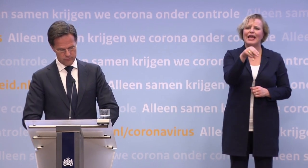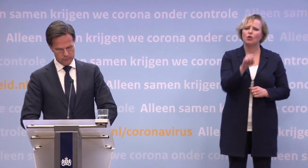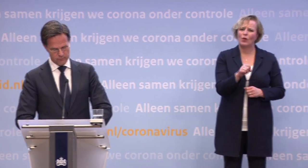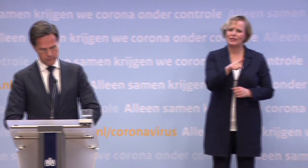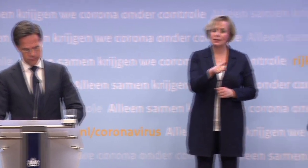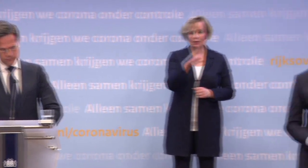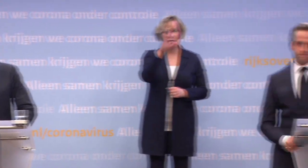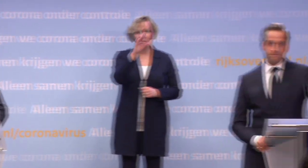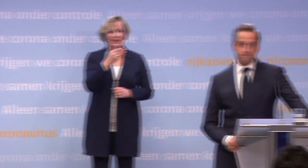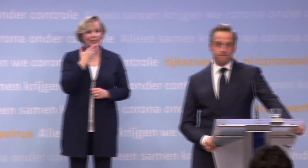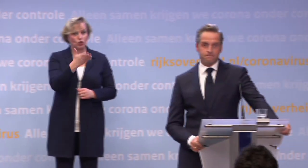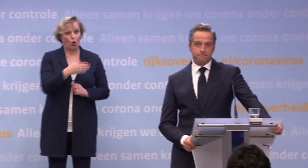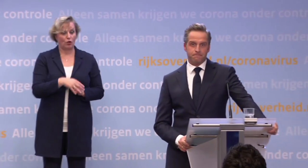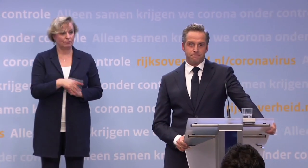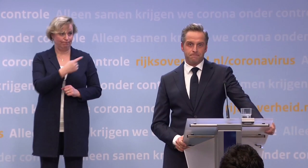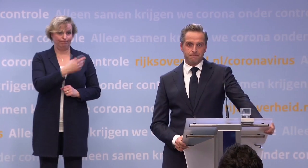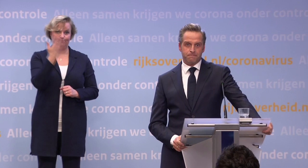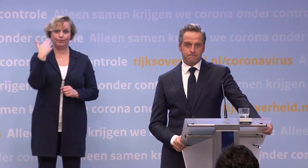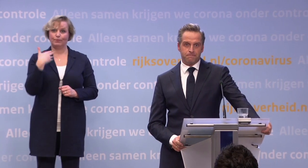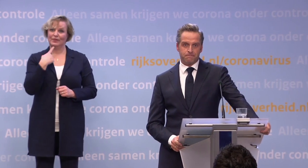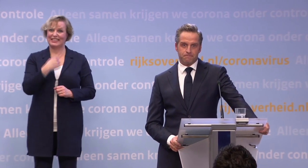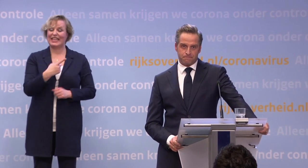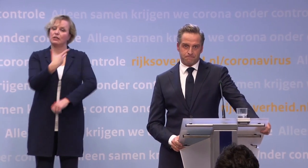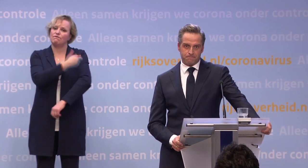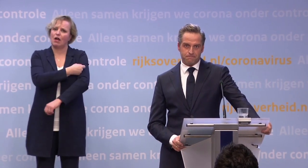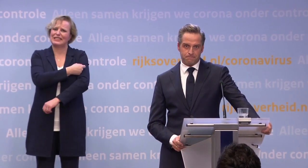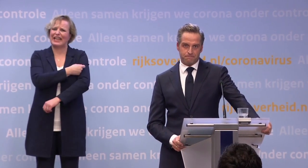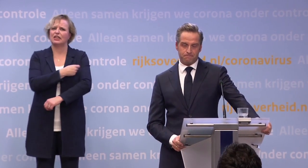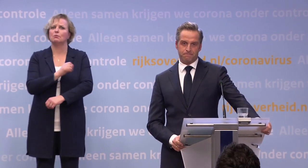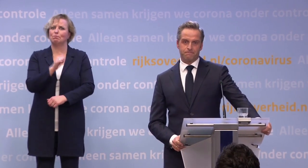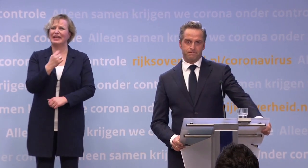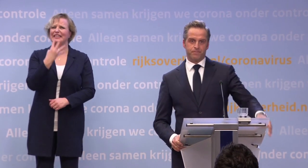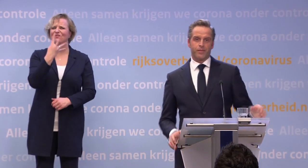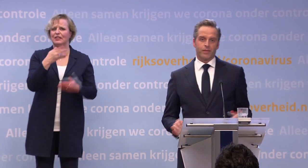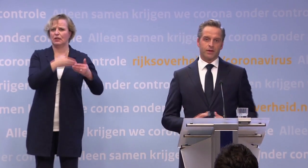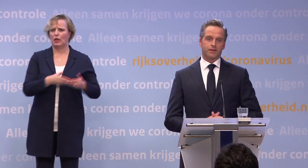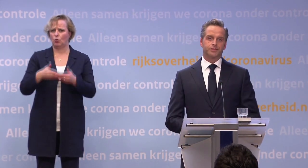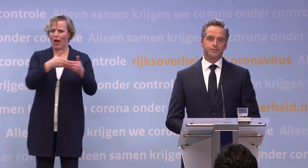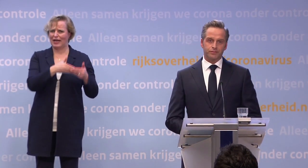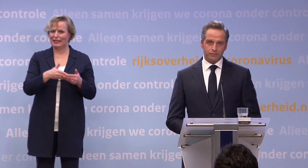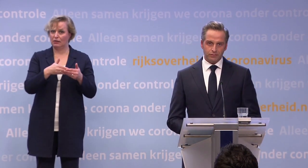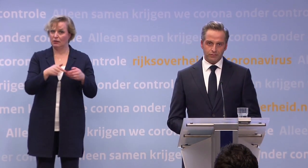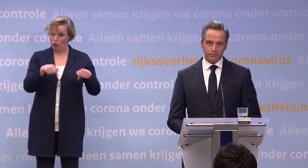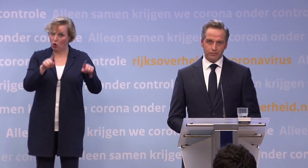Eerst vorige week was natuurlijk het verhaal het vaccin eerste week van januari... ...vanaf 4 januari, noem ik het dan maar even, is dat nog steeds de planning?